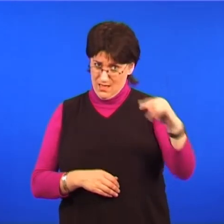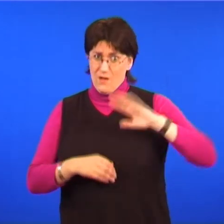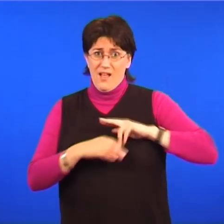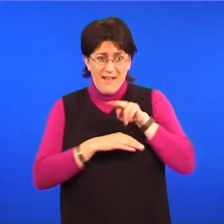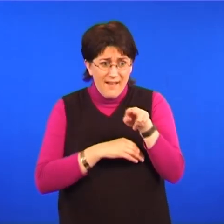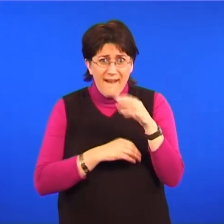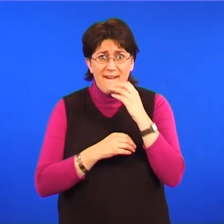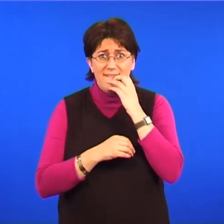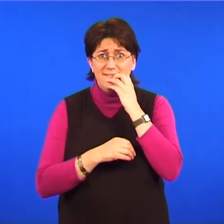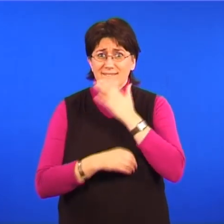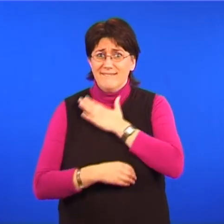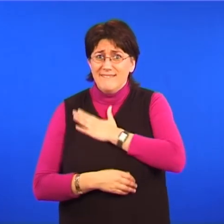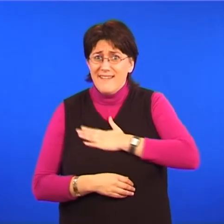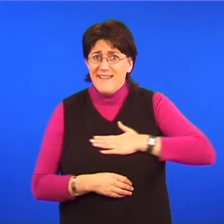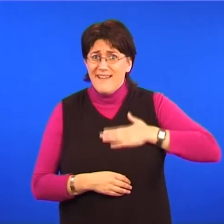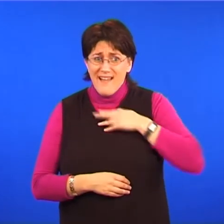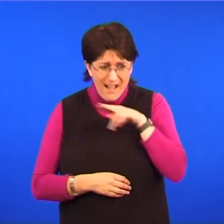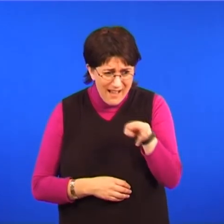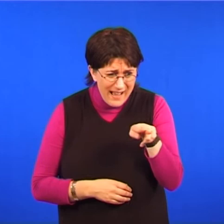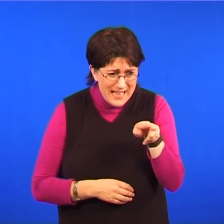Kerling vakti yfir honum;